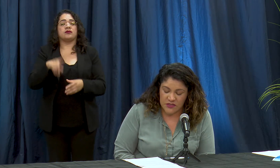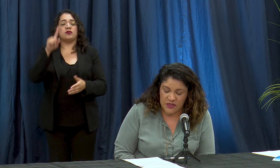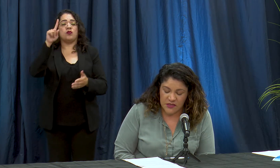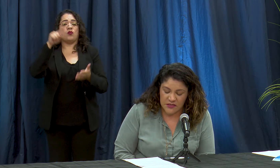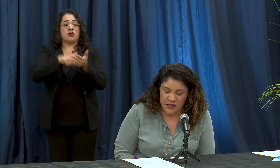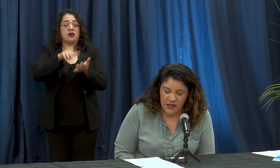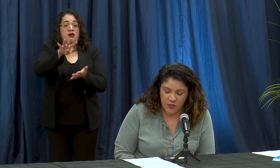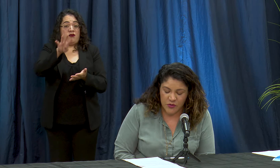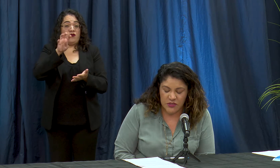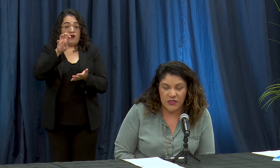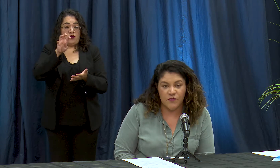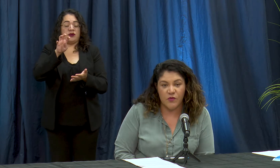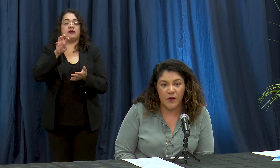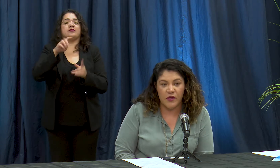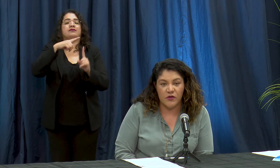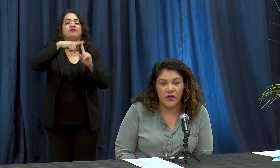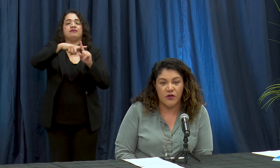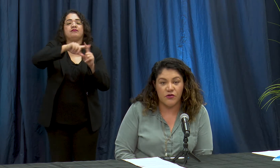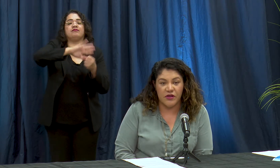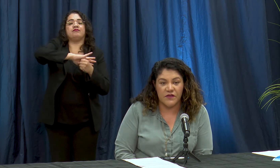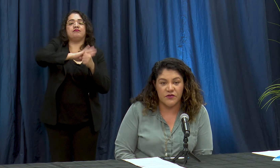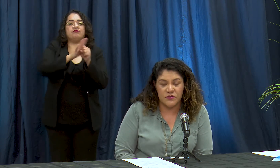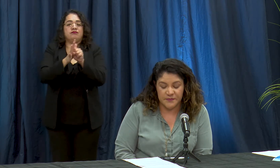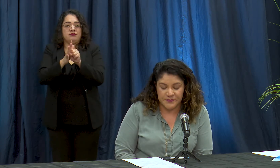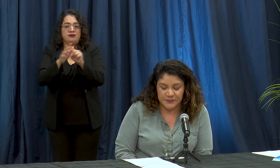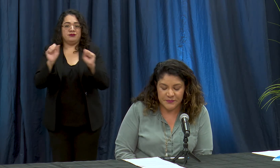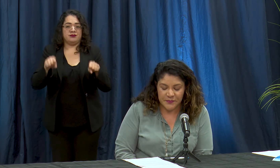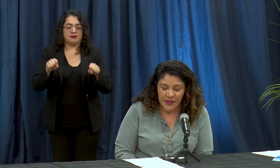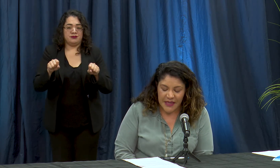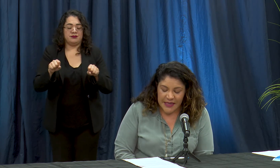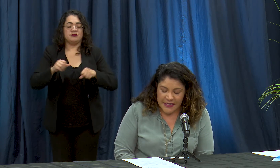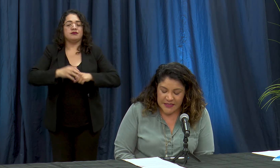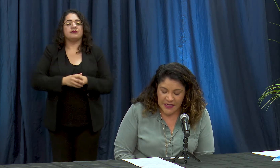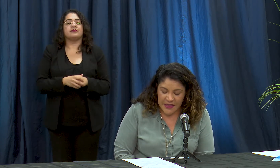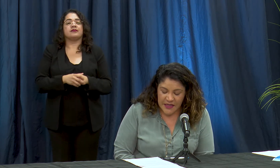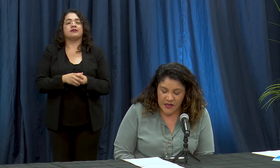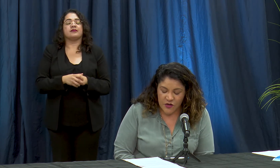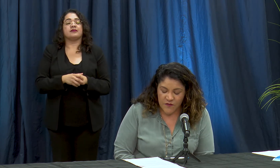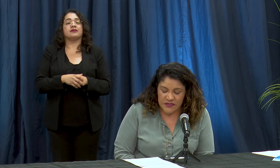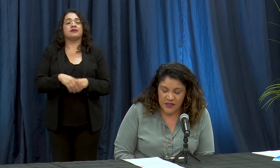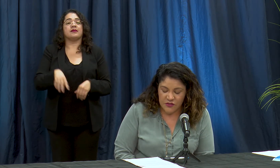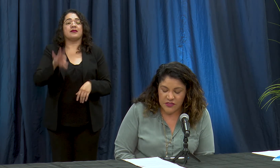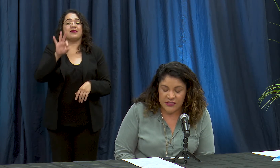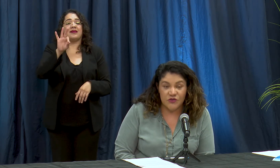residentes KD erin positivo con con el coronavirus cerca de novecientos DC